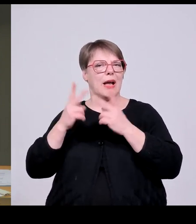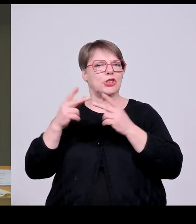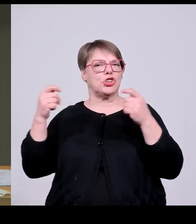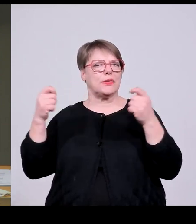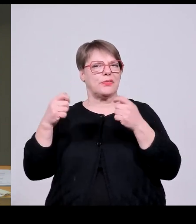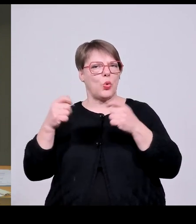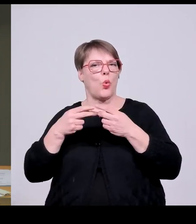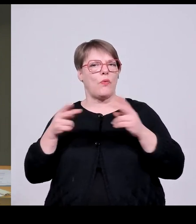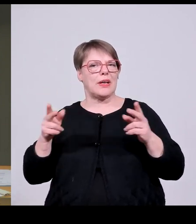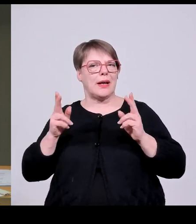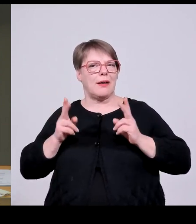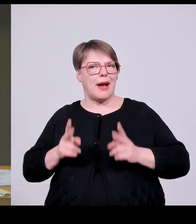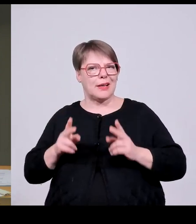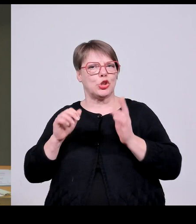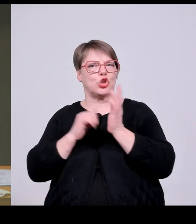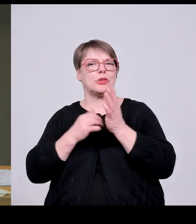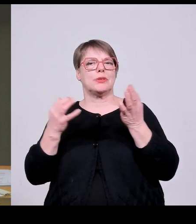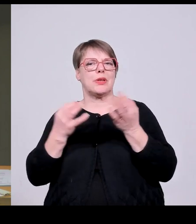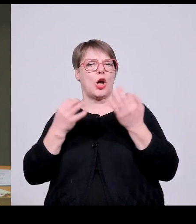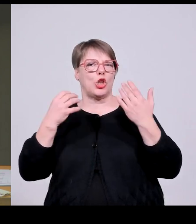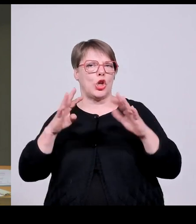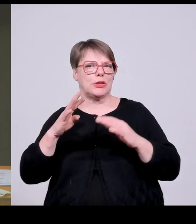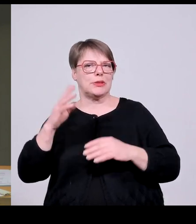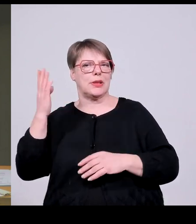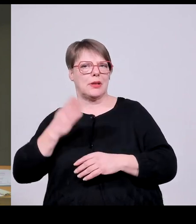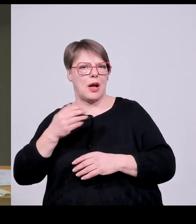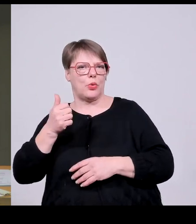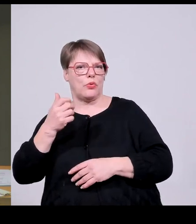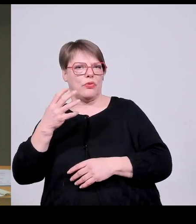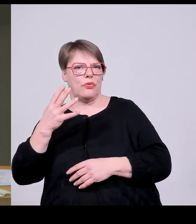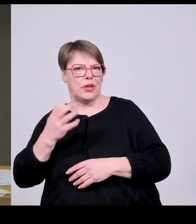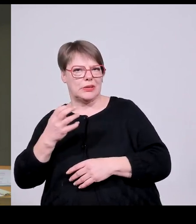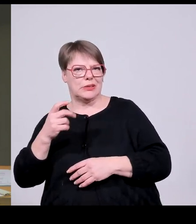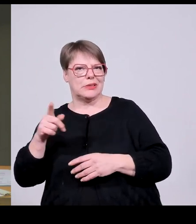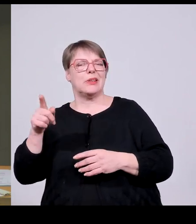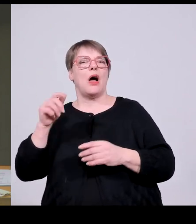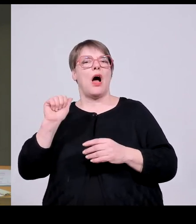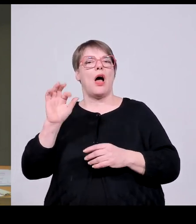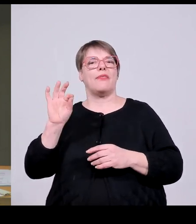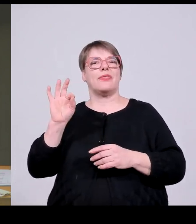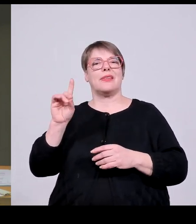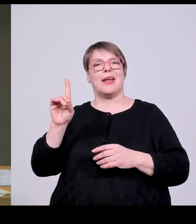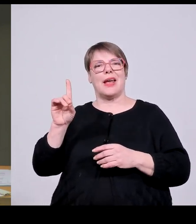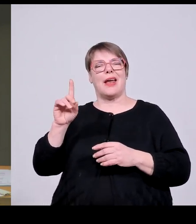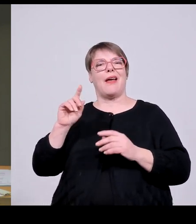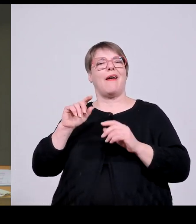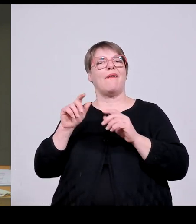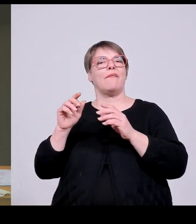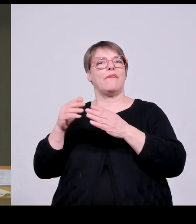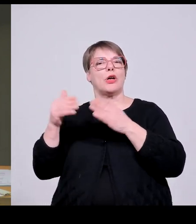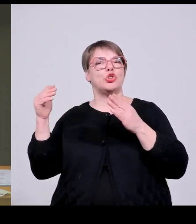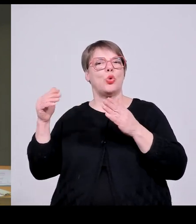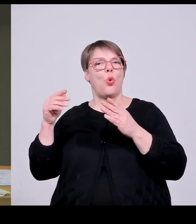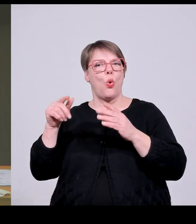Auf die Wahlvorschläge der AfD Fraktion entfielen folgende Stimmen als Mitglied Herr Abgeordneter, Mark Wallender